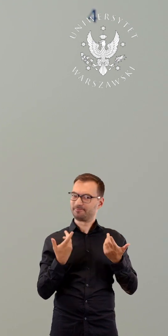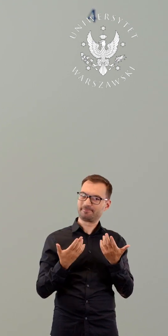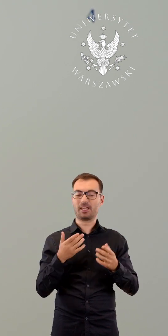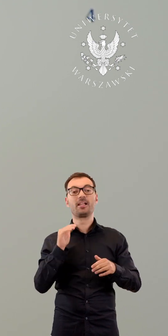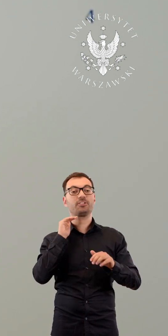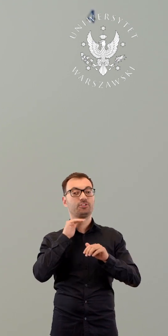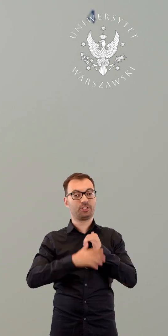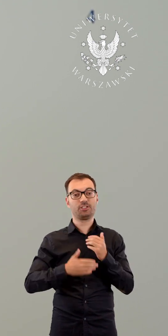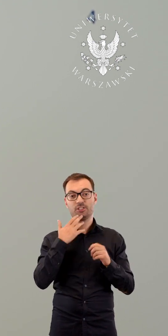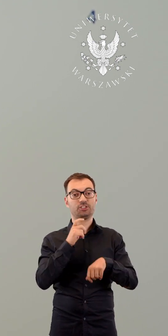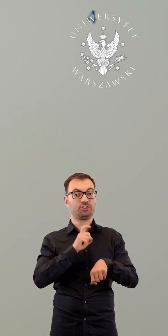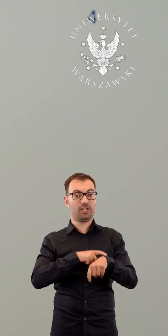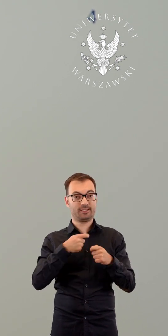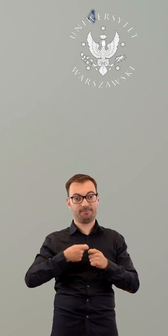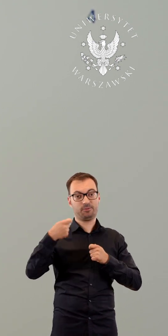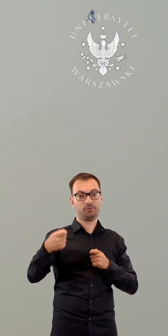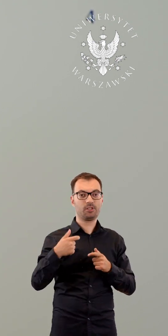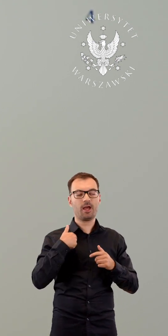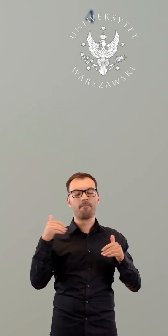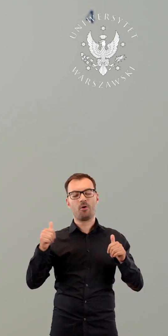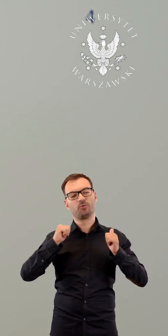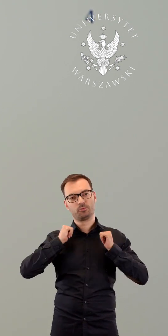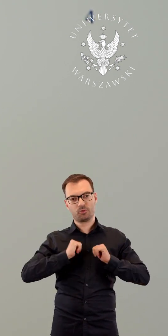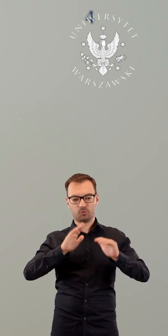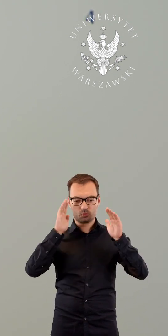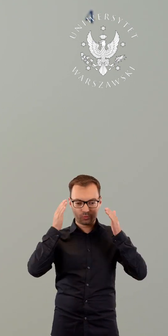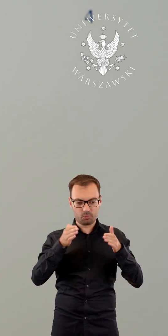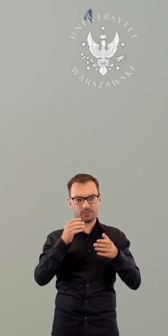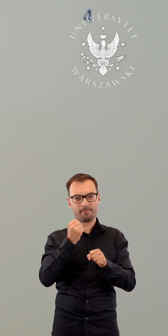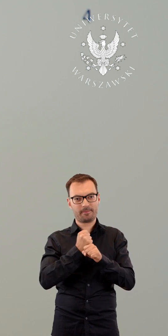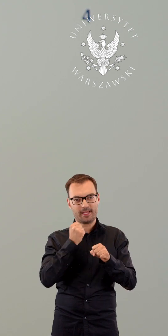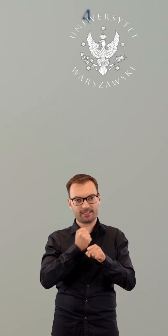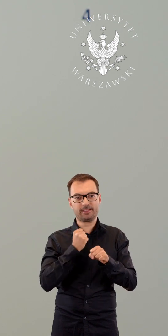Całe szczęście dzięki przedłużonemu czasowi mogę bardziej skupić się na mojej pracy